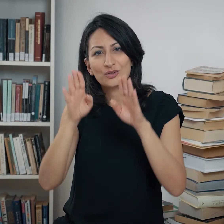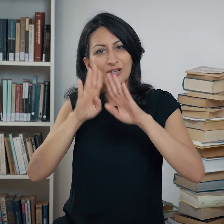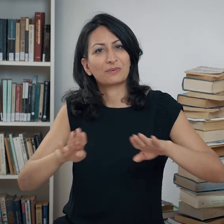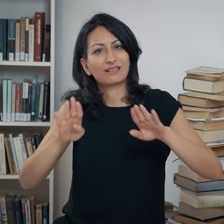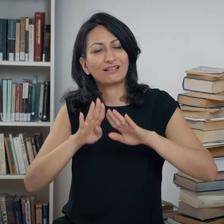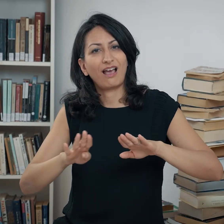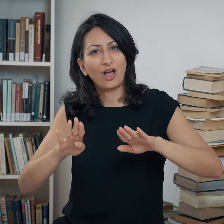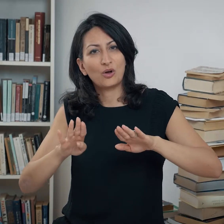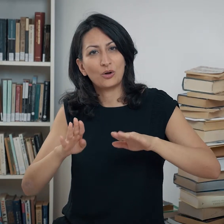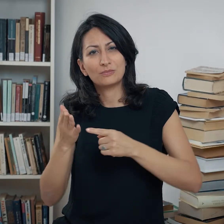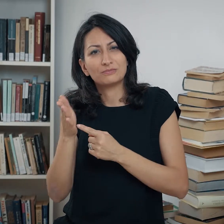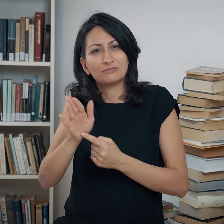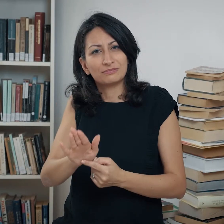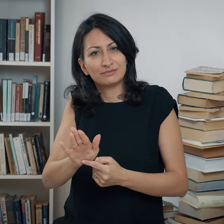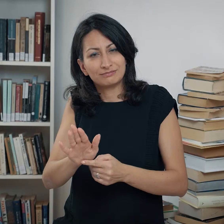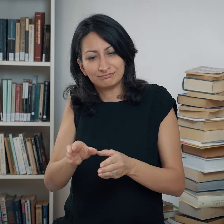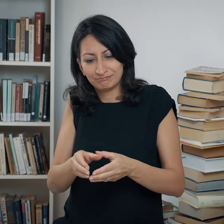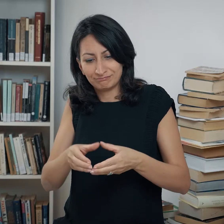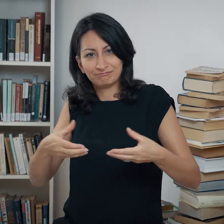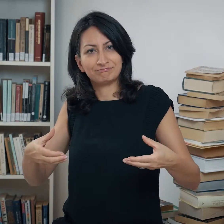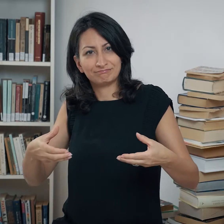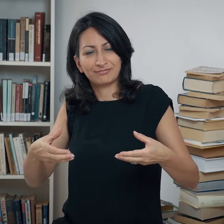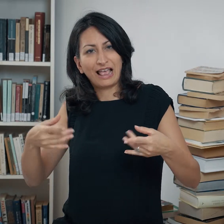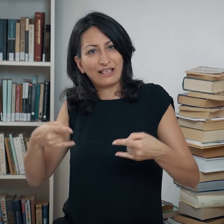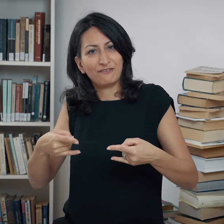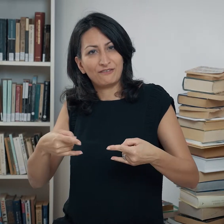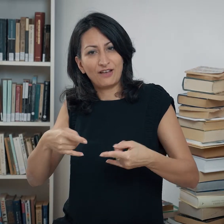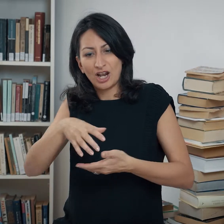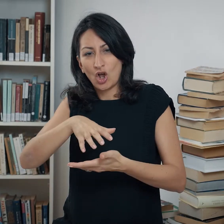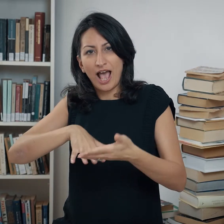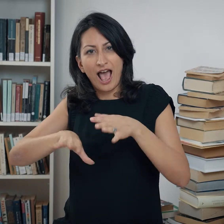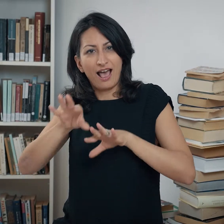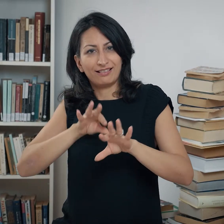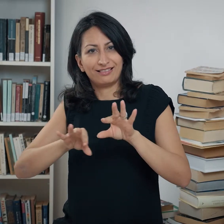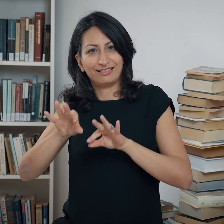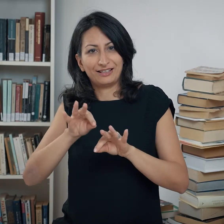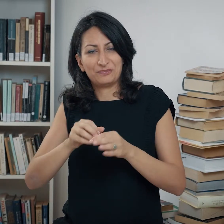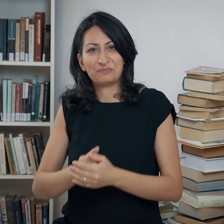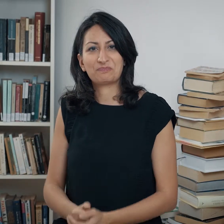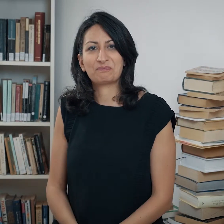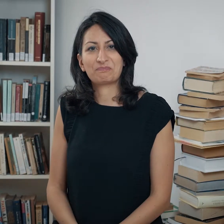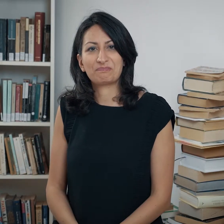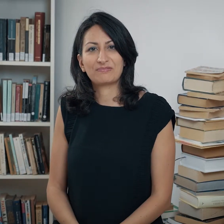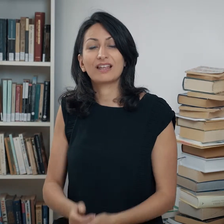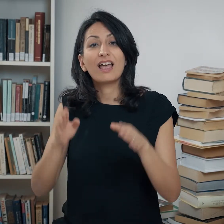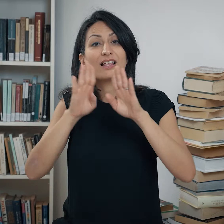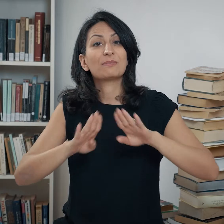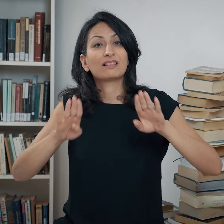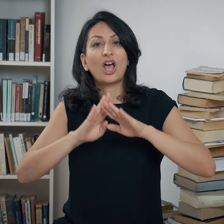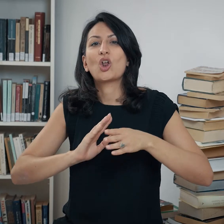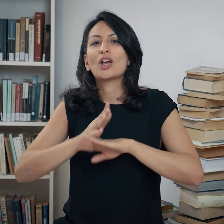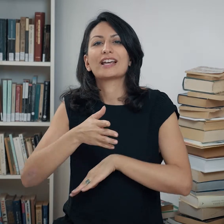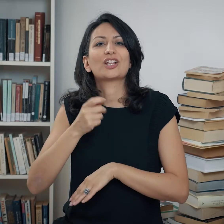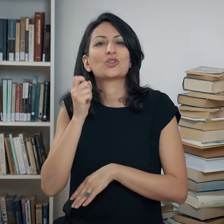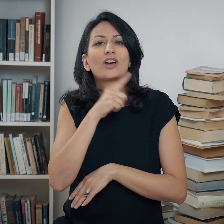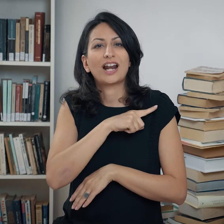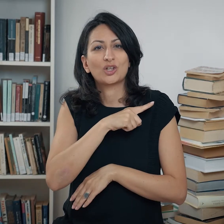reciteranno alcuni canti dell'Inferno di Dante. Lo spettacolo è a ingresso libero